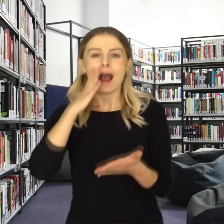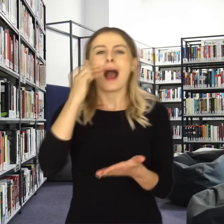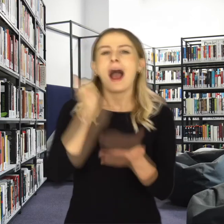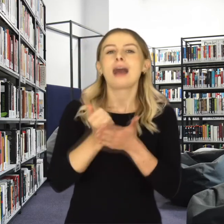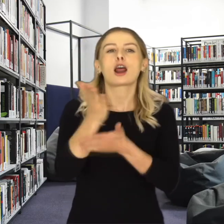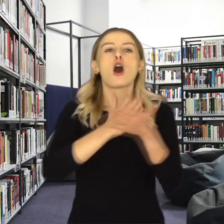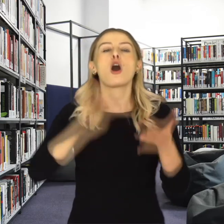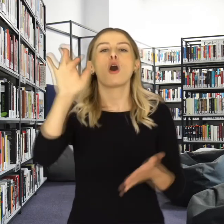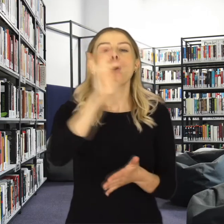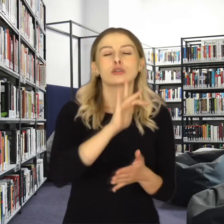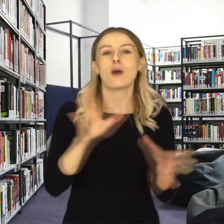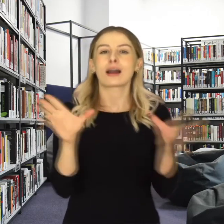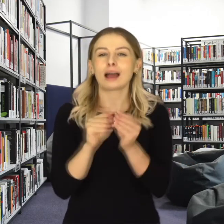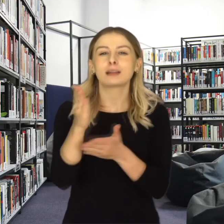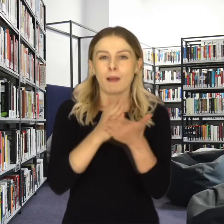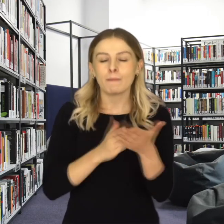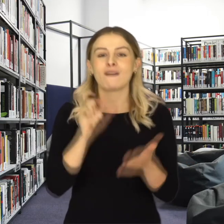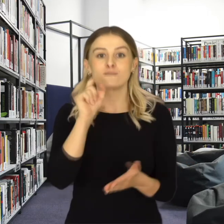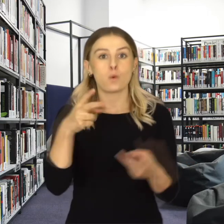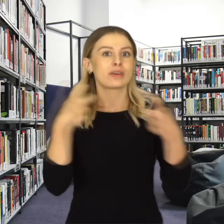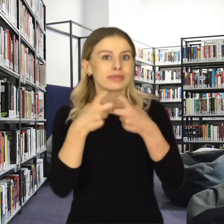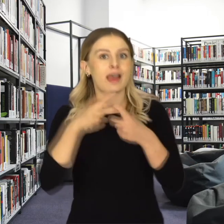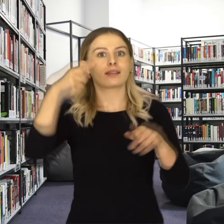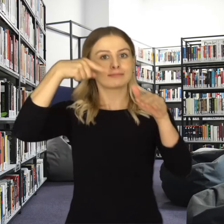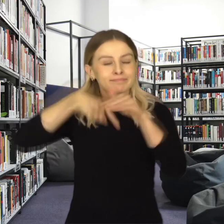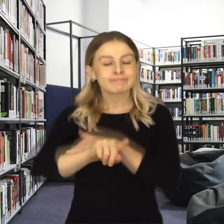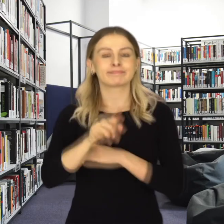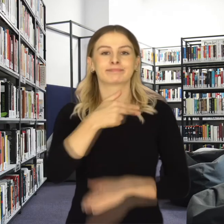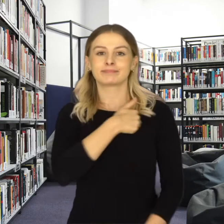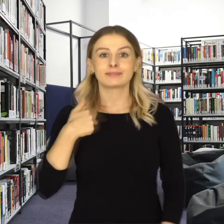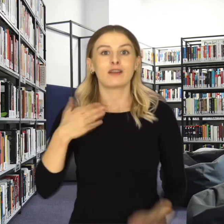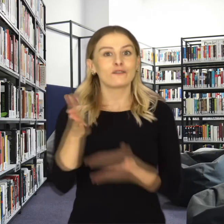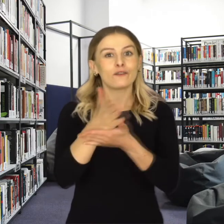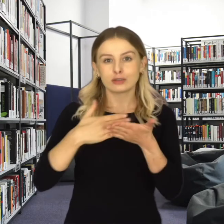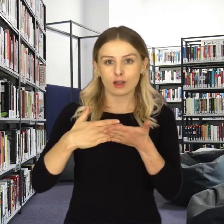Adresy filii z mapą dojazdu są dostępne na stronie internetowej w zakładce "Nasze filie"